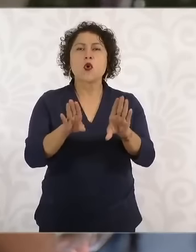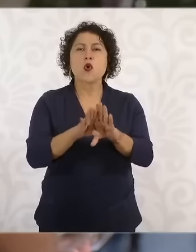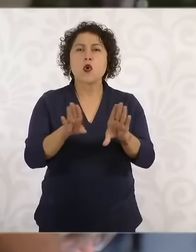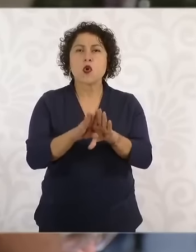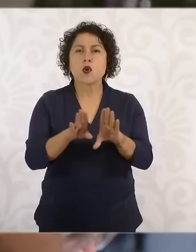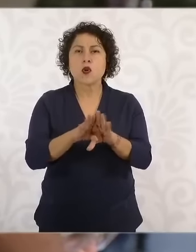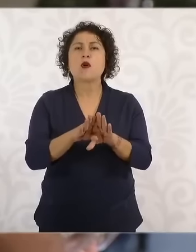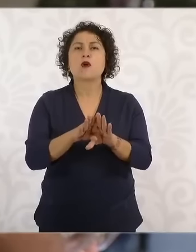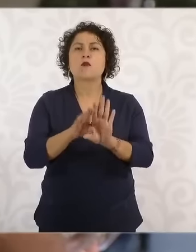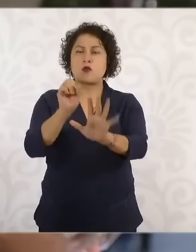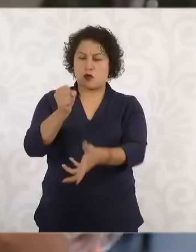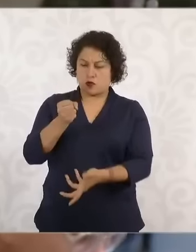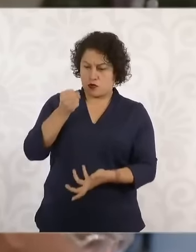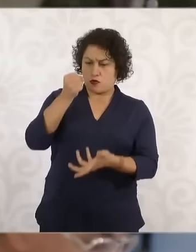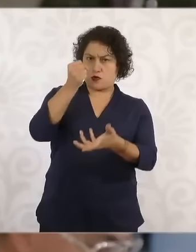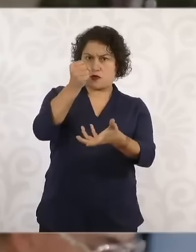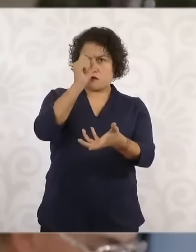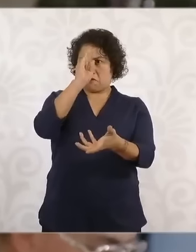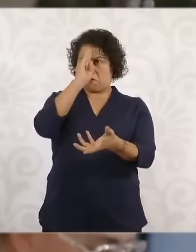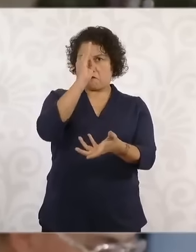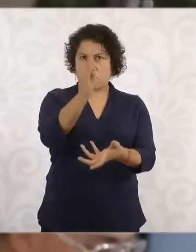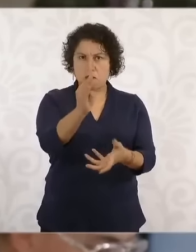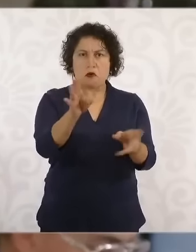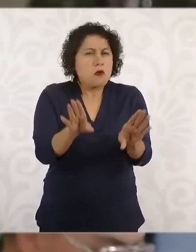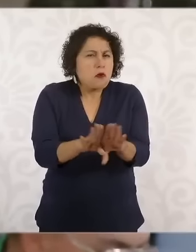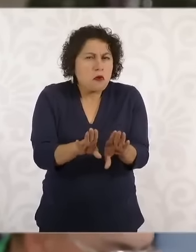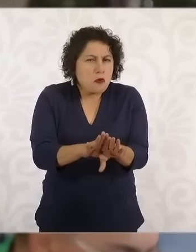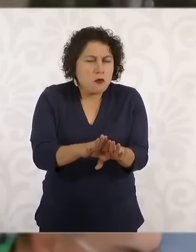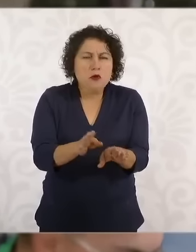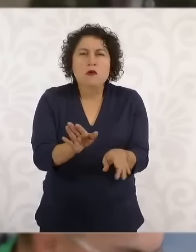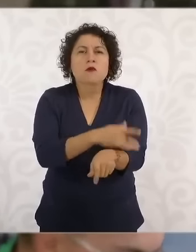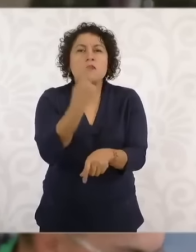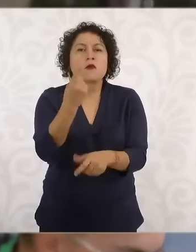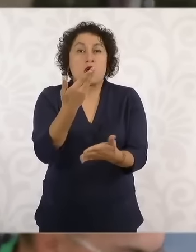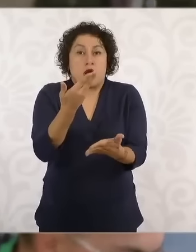programas sociales estamos viendo que hay una gran este un gran presupuesto para dedicárselo